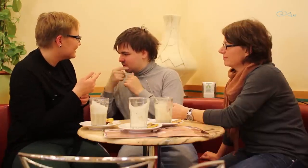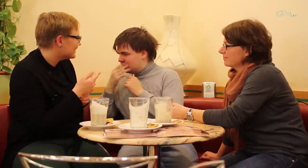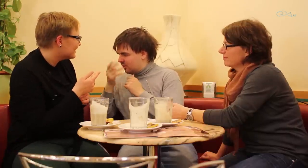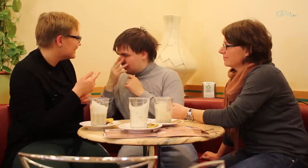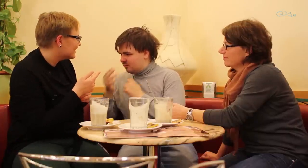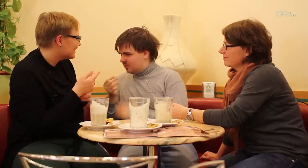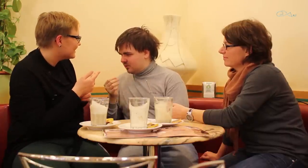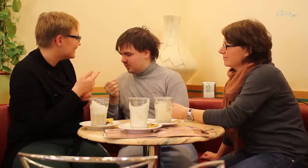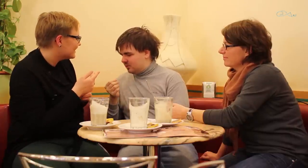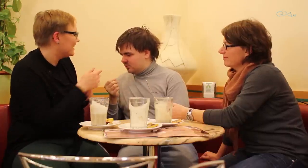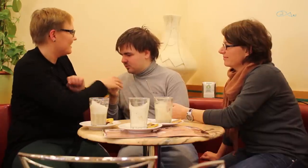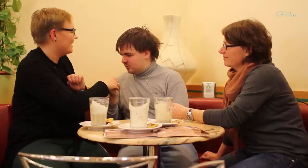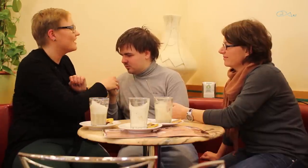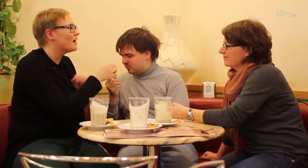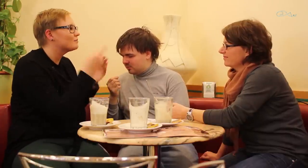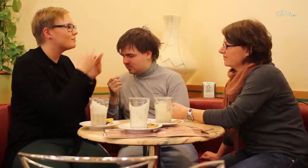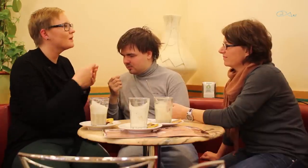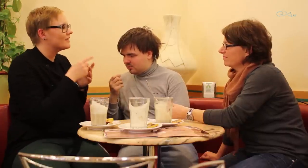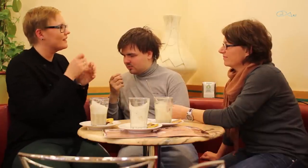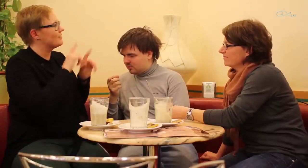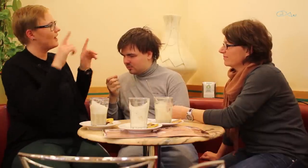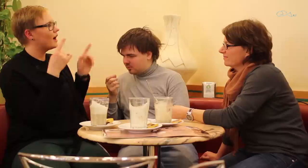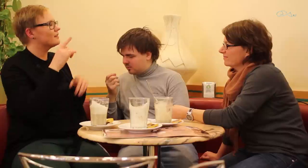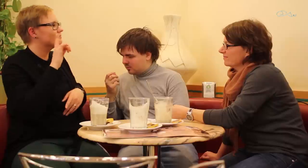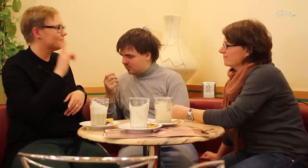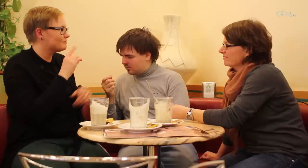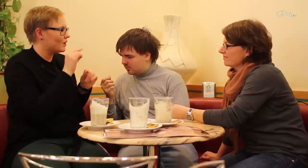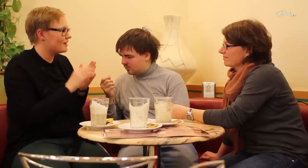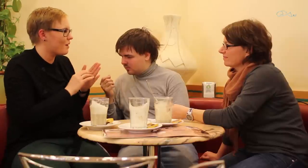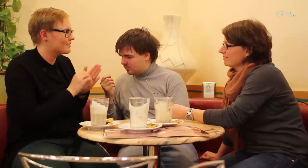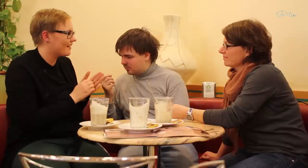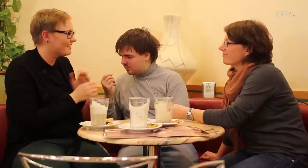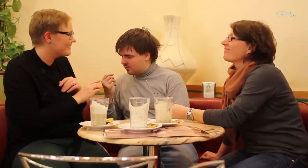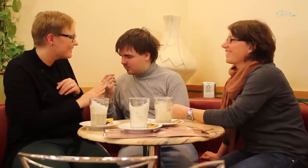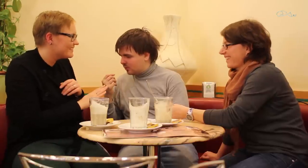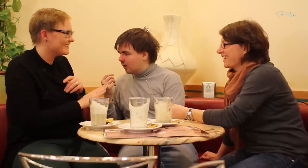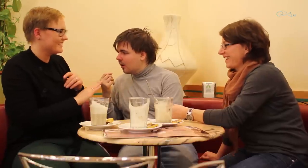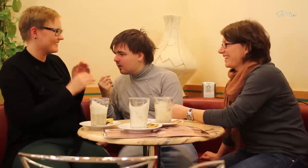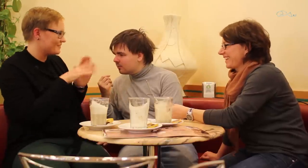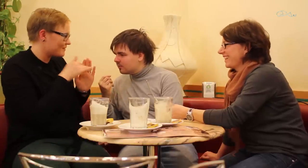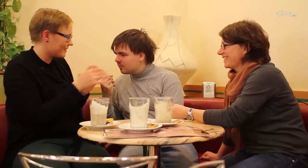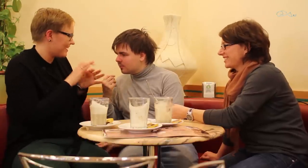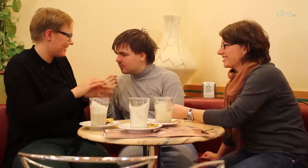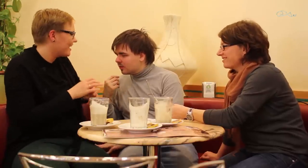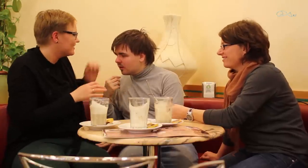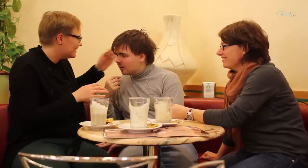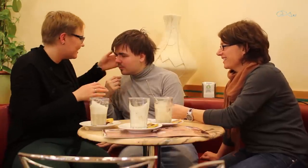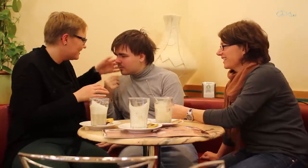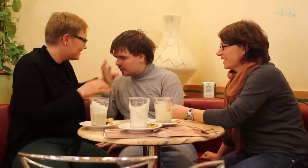Edi war verwirrt. Er dachte, dass Taube automatisch lormen können. Aber ihr gebärdet ja. Und nun?